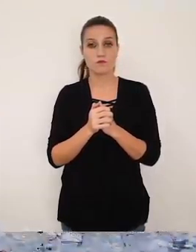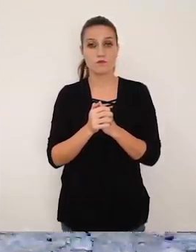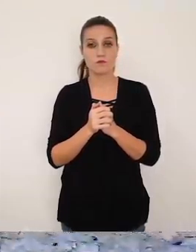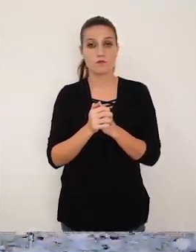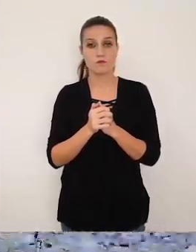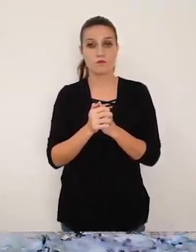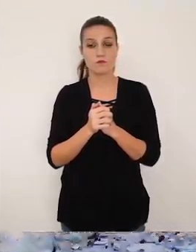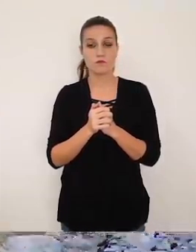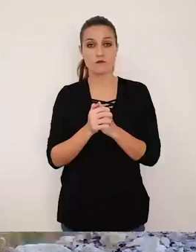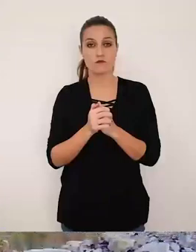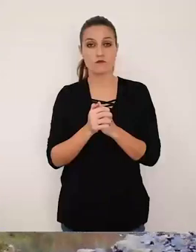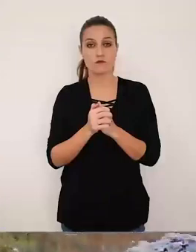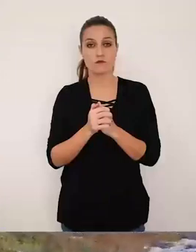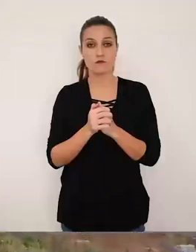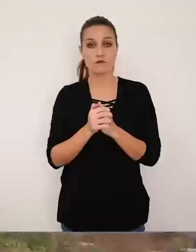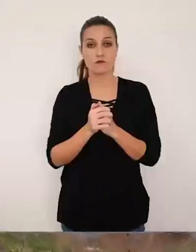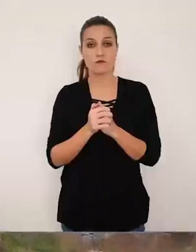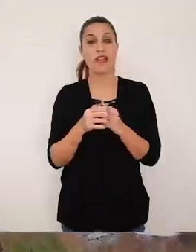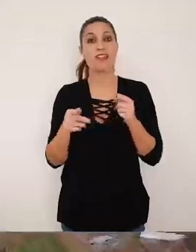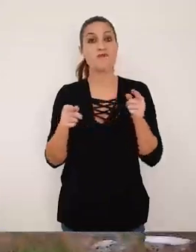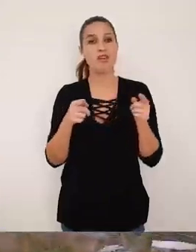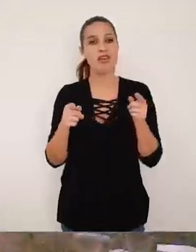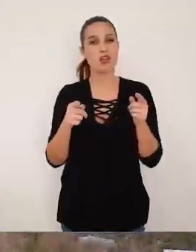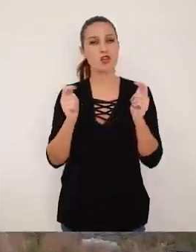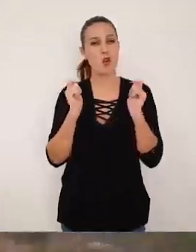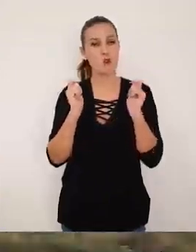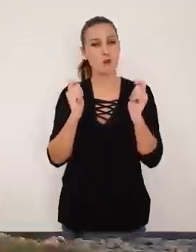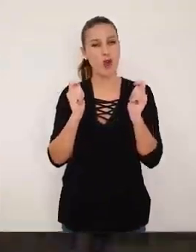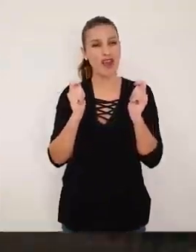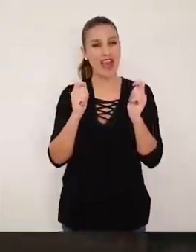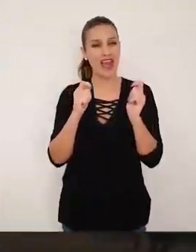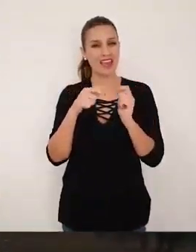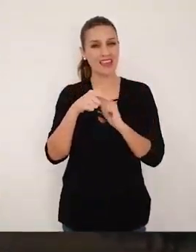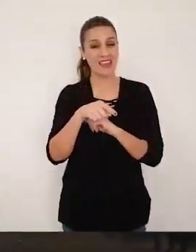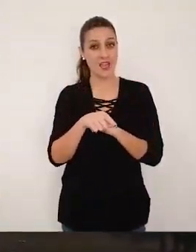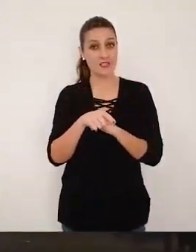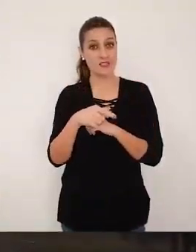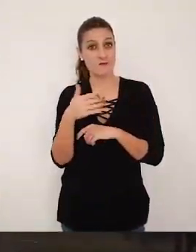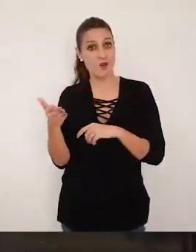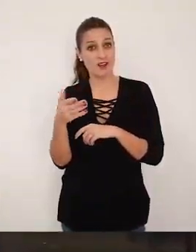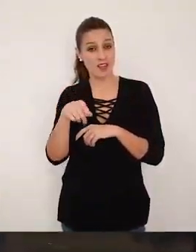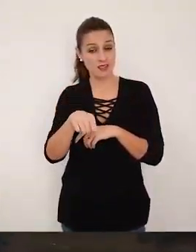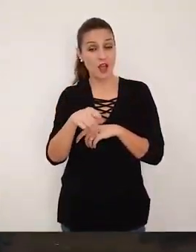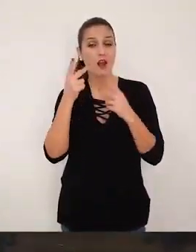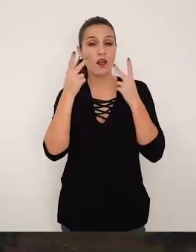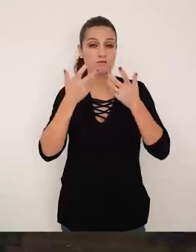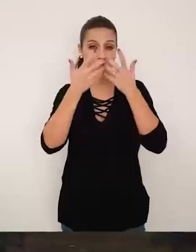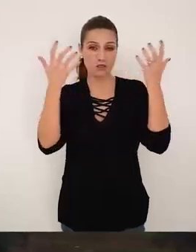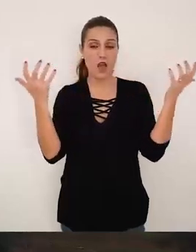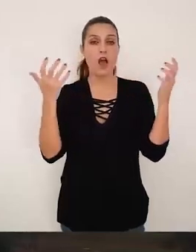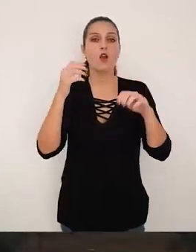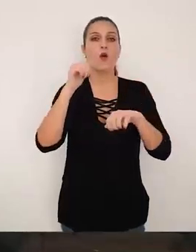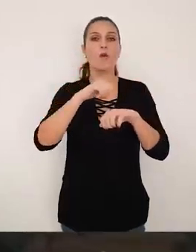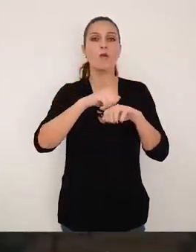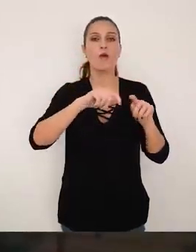Il retaggio del monachesimo orientale si fa evidente nel complesso abbaziale definito “le Centoporte”, collocato nella campagna